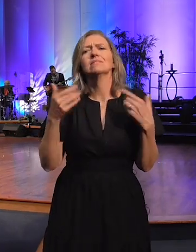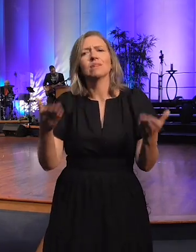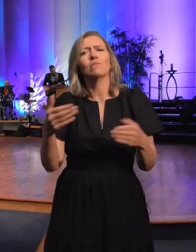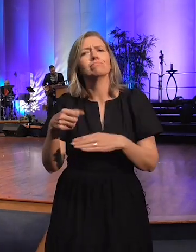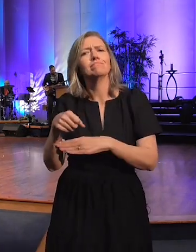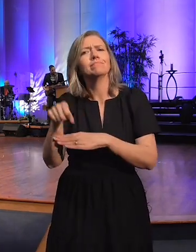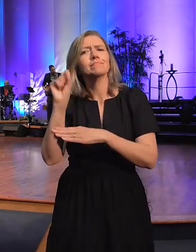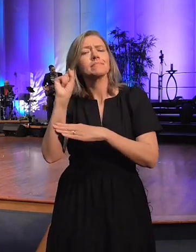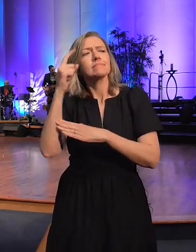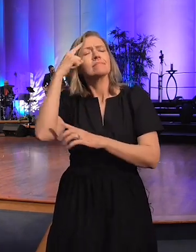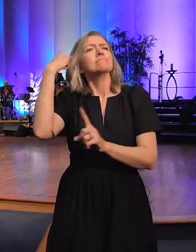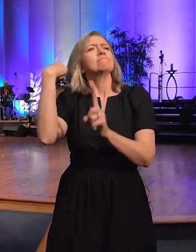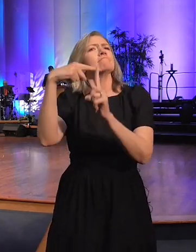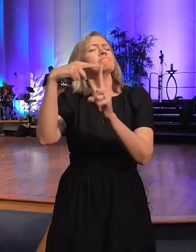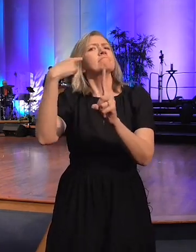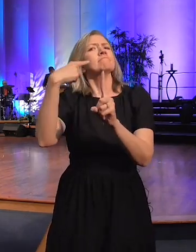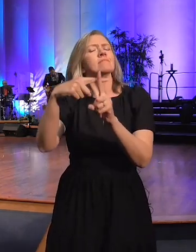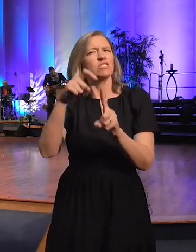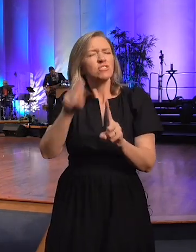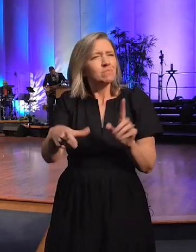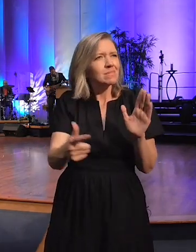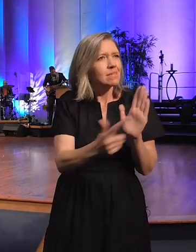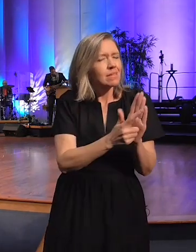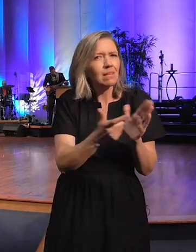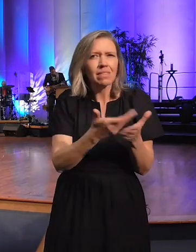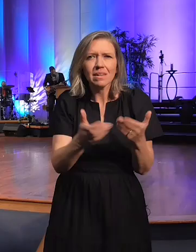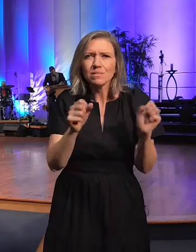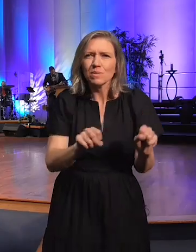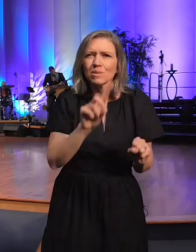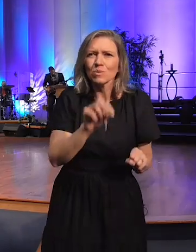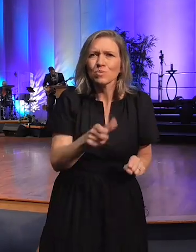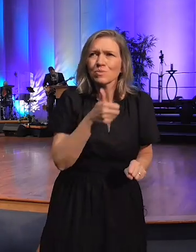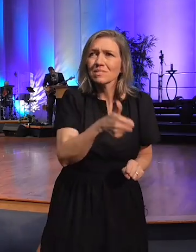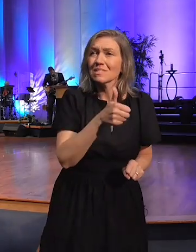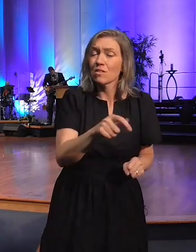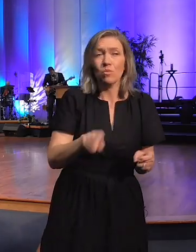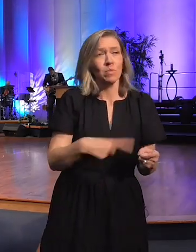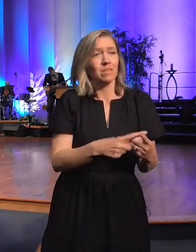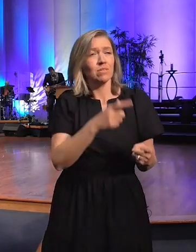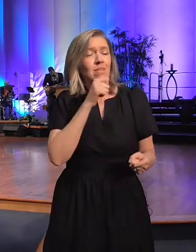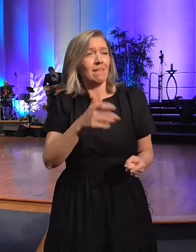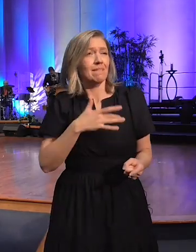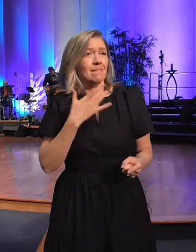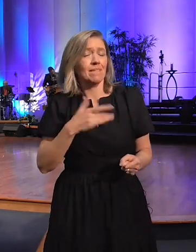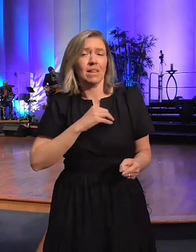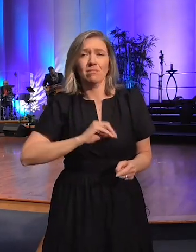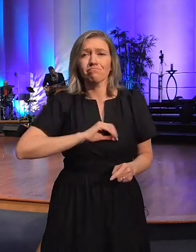es criminal lo que puedes hacerte a ti mismo cuando no sientes la parte de ti que está harta.